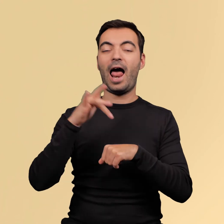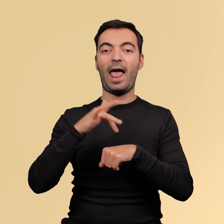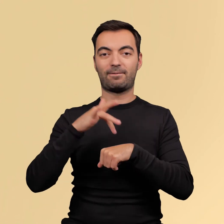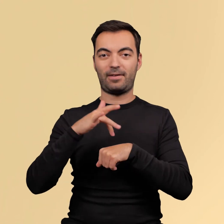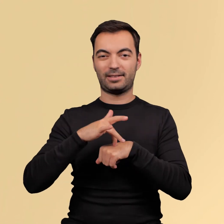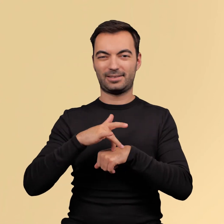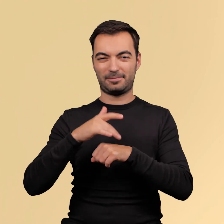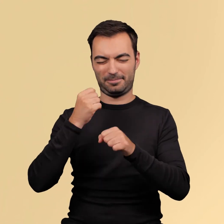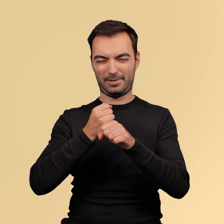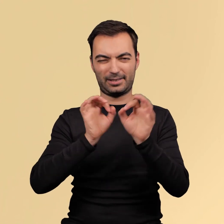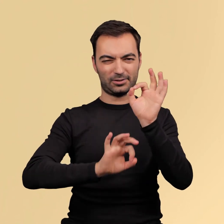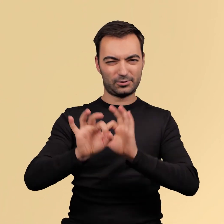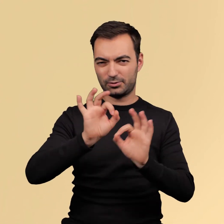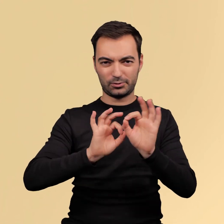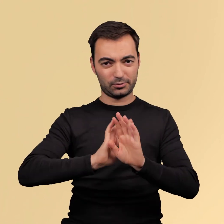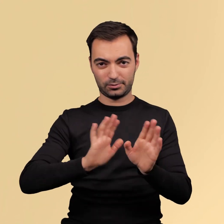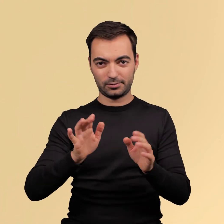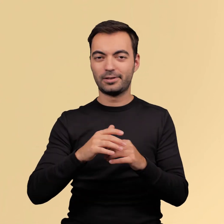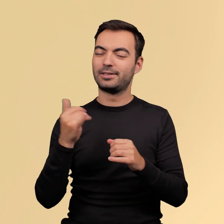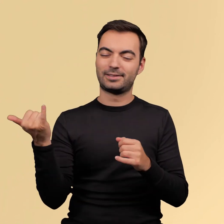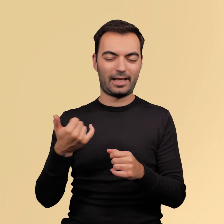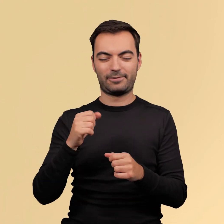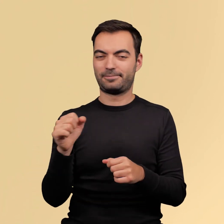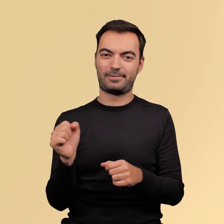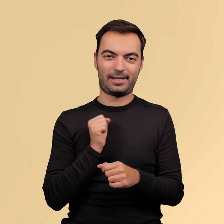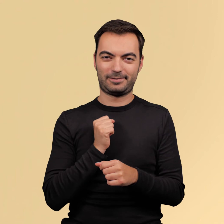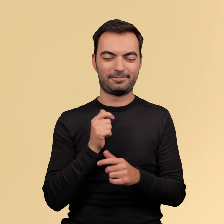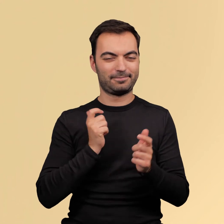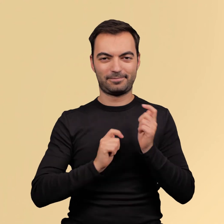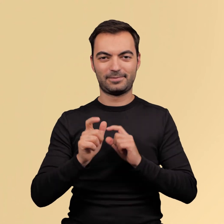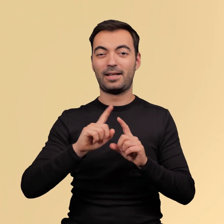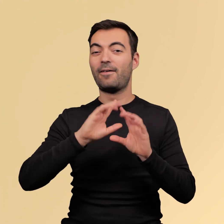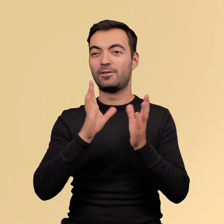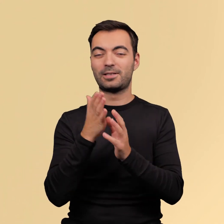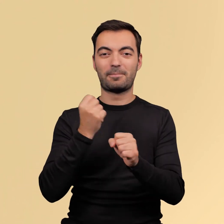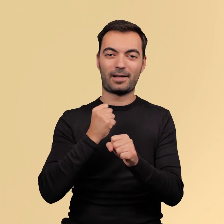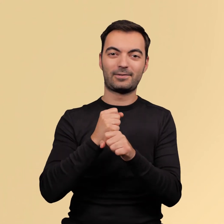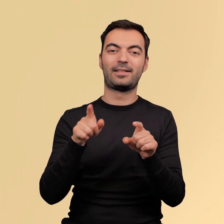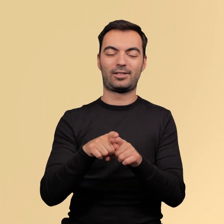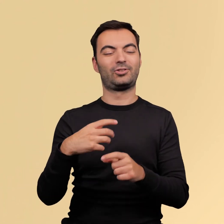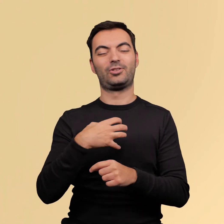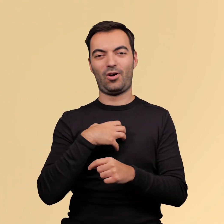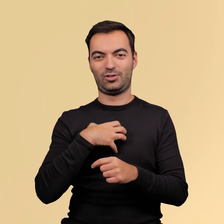Jednak efekt końcowy pracy konserwatorów cieszy zarówno wszystkich pracowników,